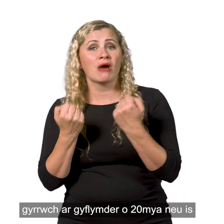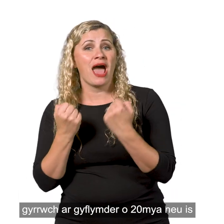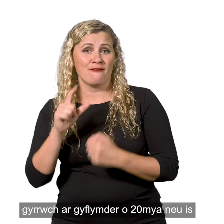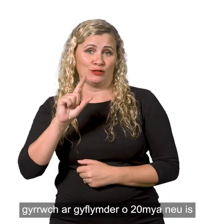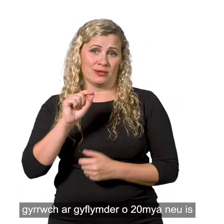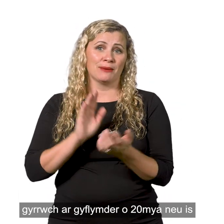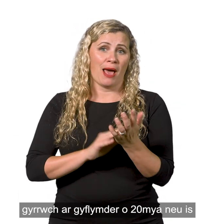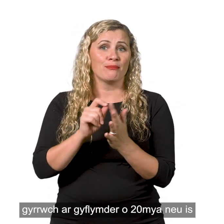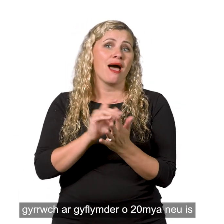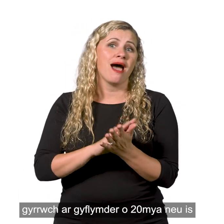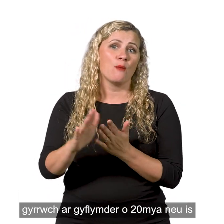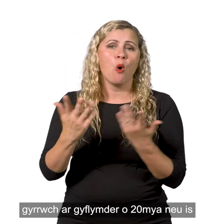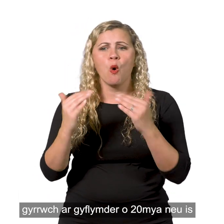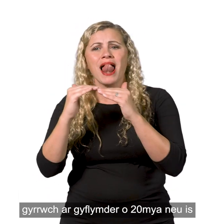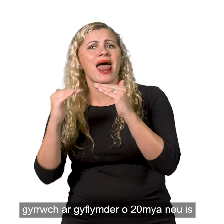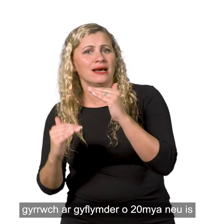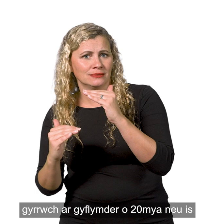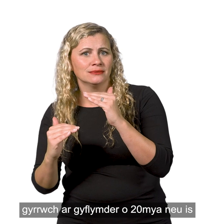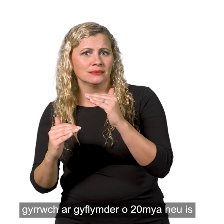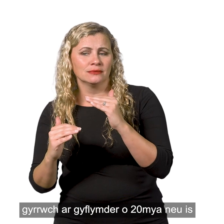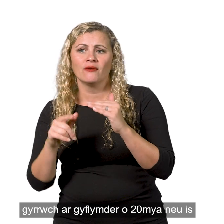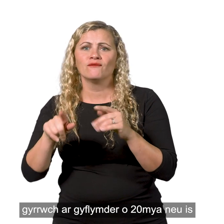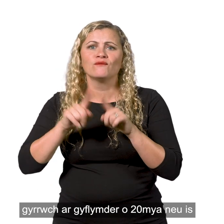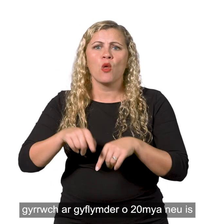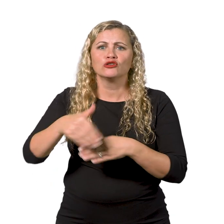gyrrwch ar gyflymder o 20mya neu is